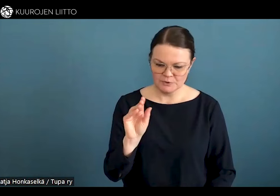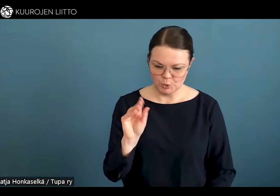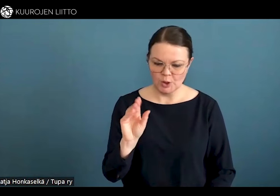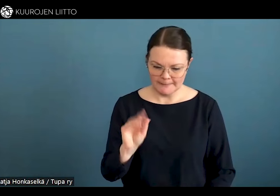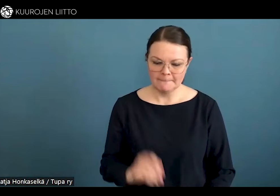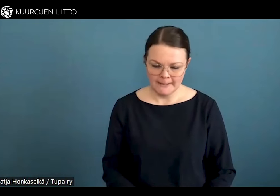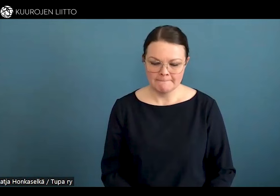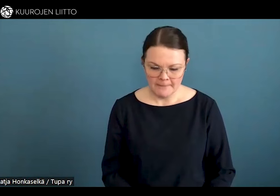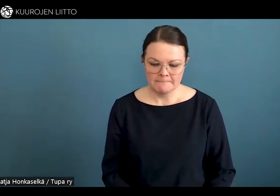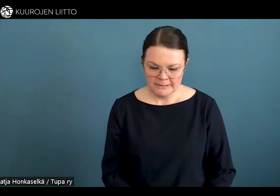Kyllä vain.